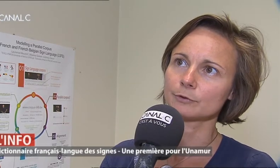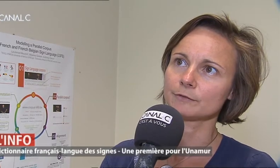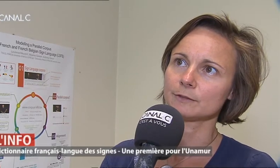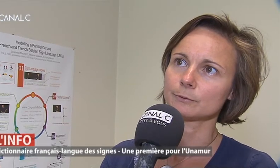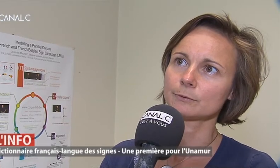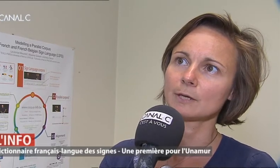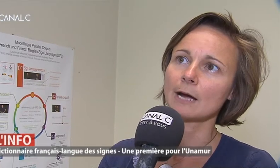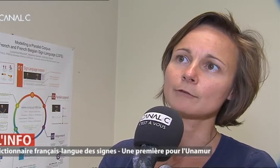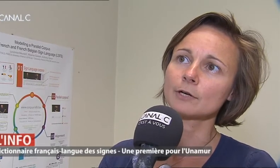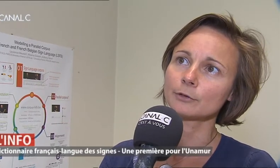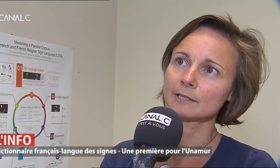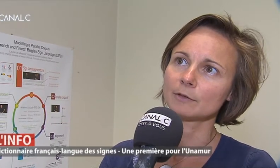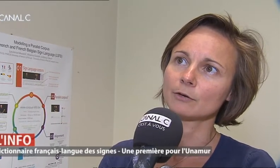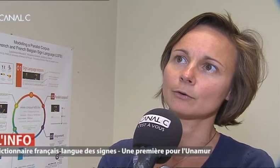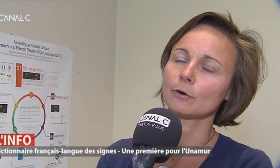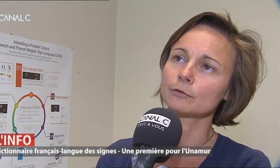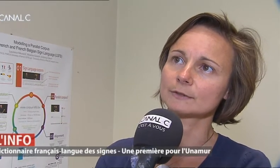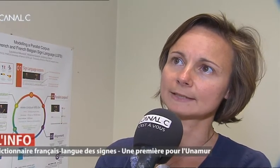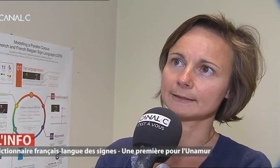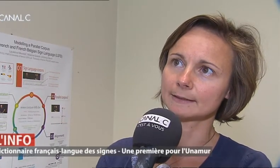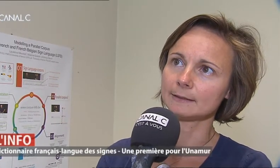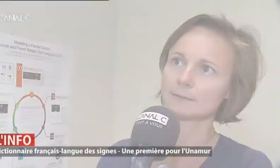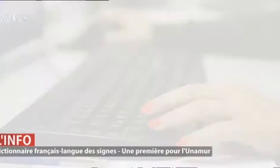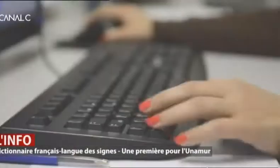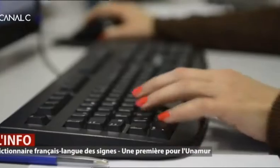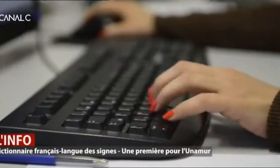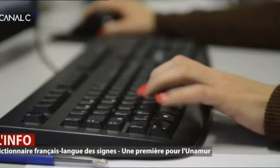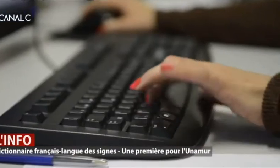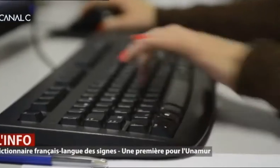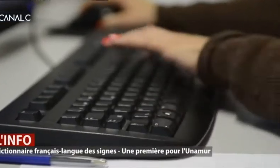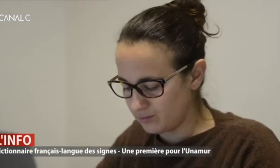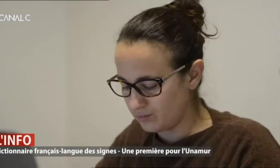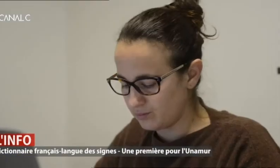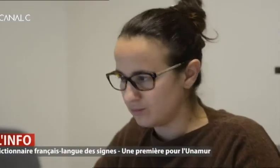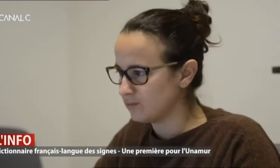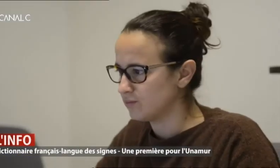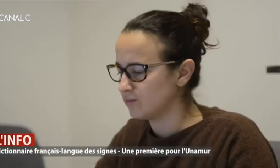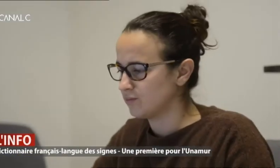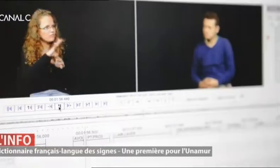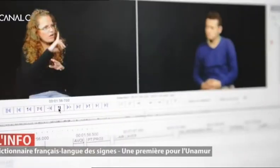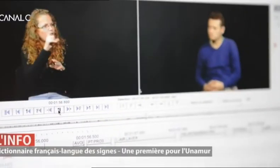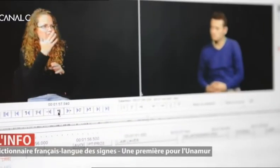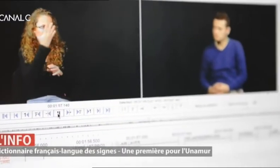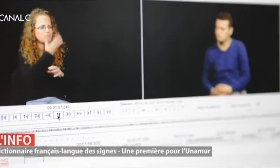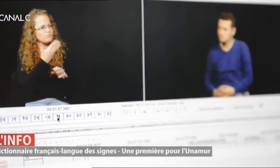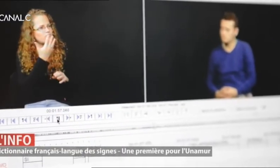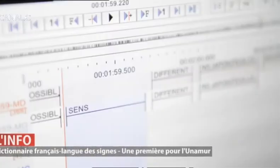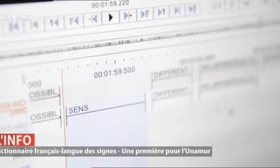vidéos, pour avoir leur équivalent en français écrit, pour pouvoir ensuite comparer les deux langues.